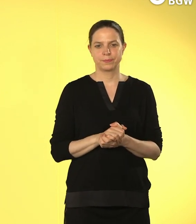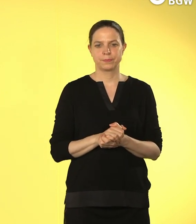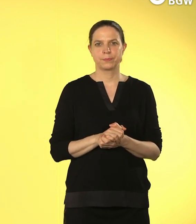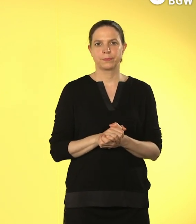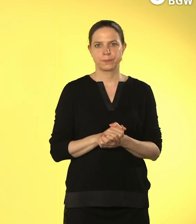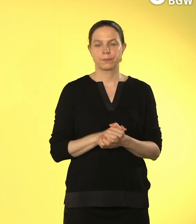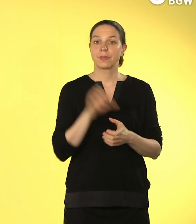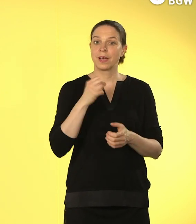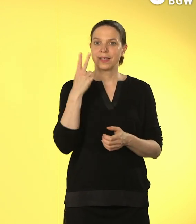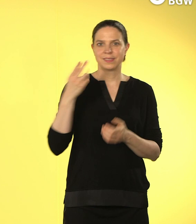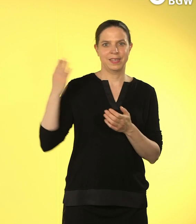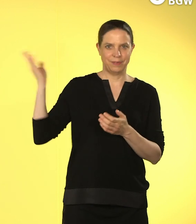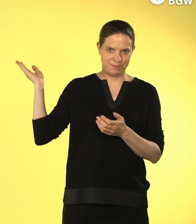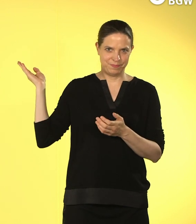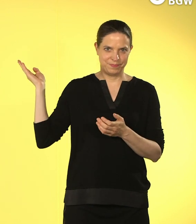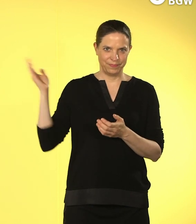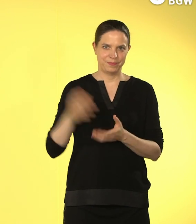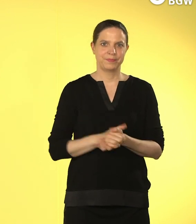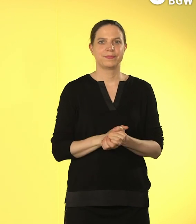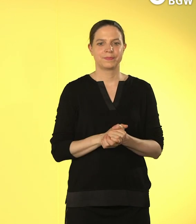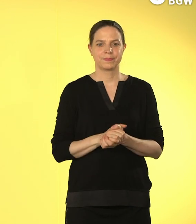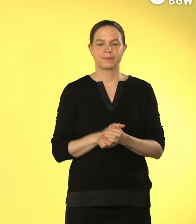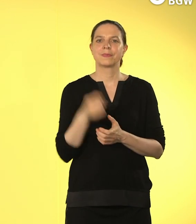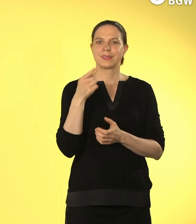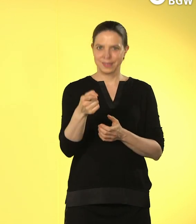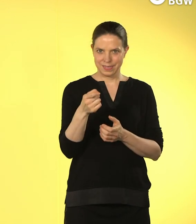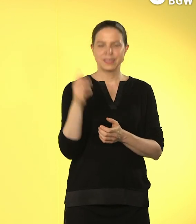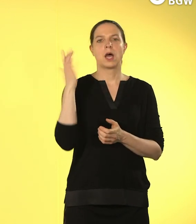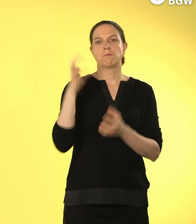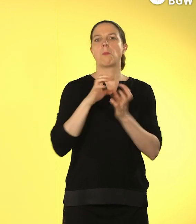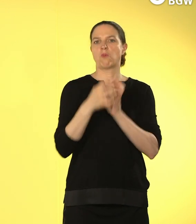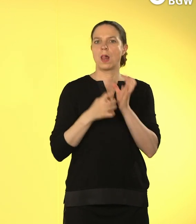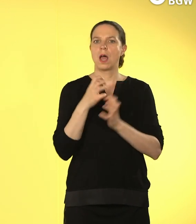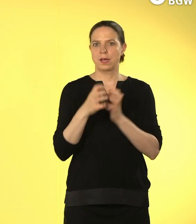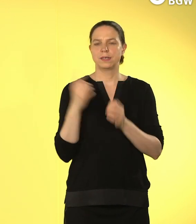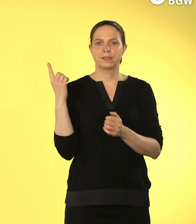Sie sehen hier einen Baumwollhandschuh. Der ist nahtfrei.